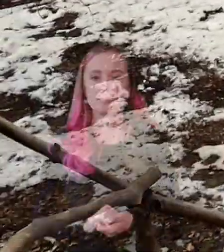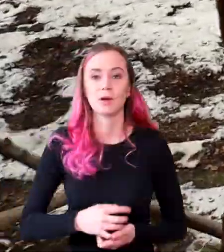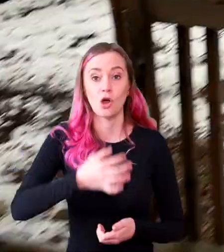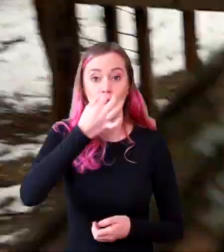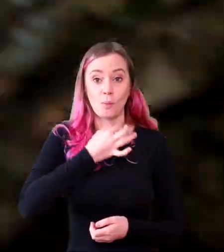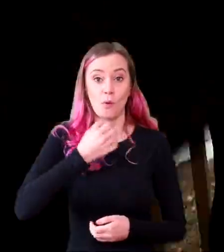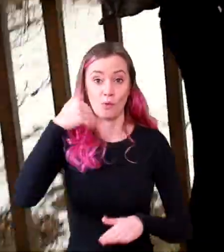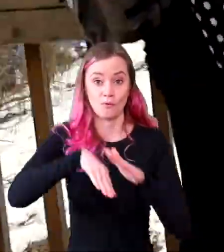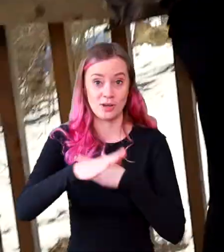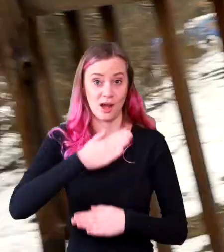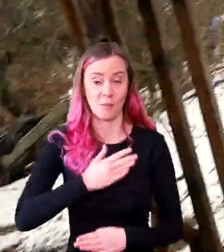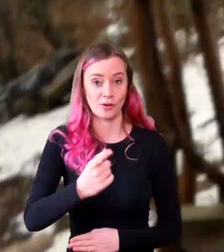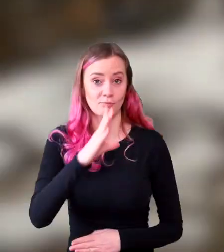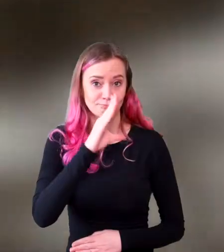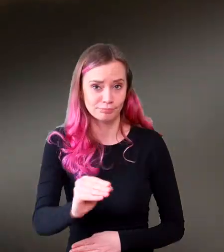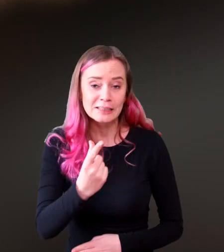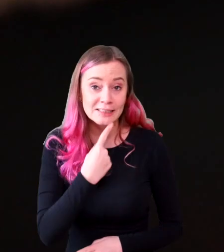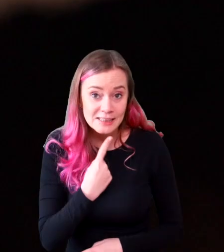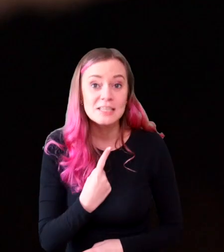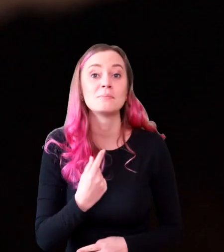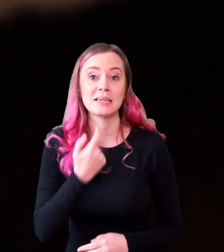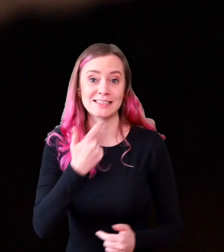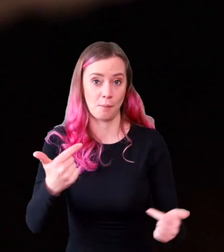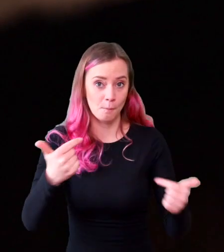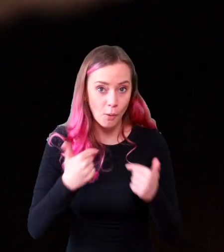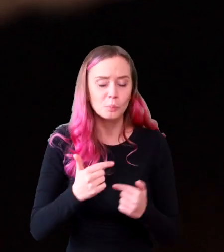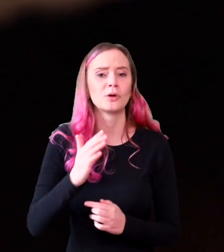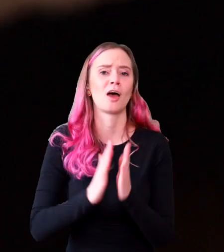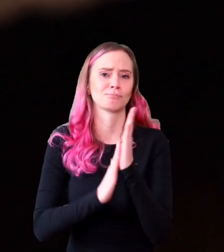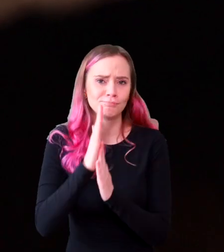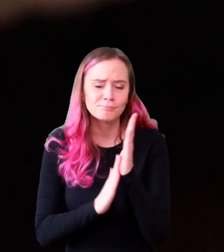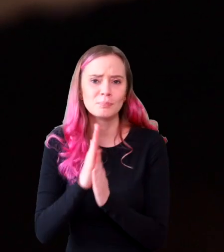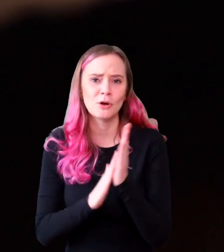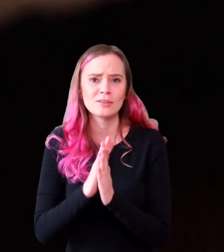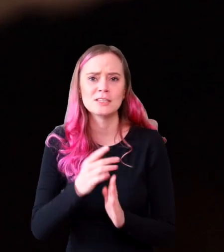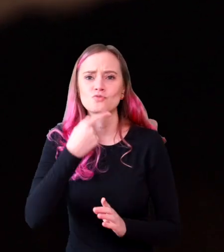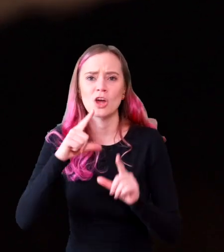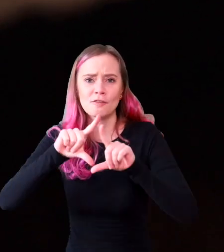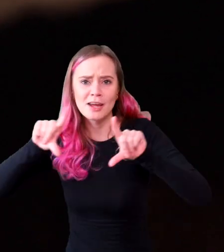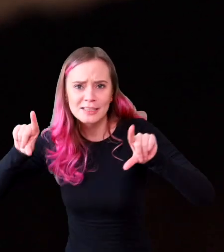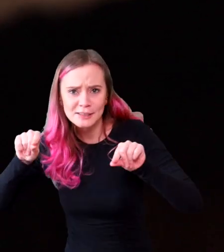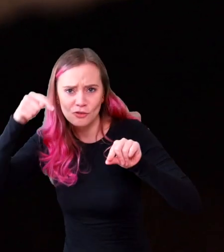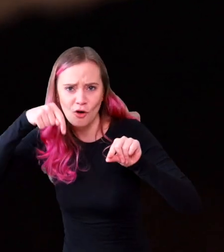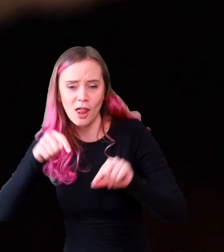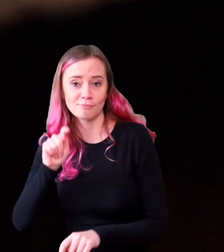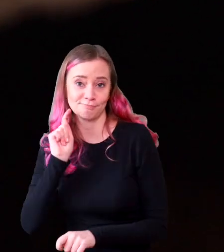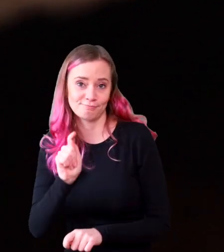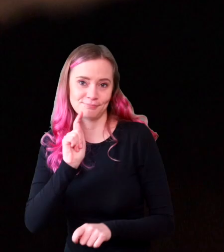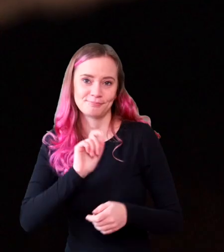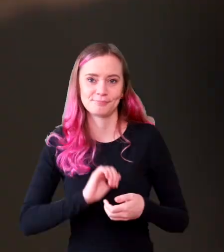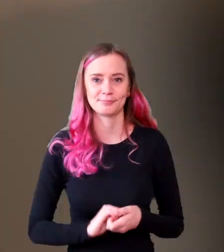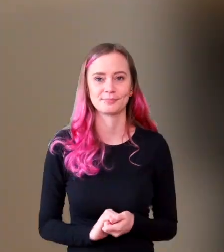Pokud se vám to co dělám + moje videa líbí a chcete mě podpořit, tak nezapomeňte kliknout dole na ODEBÍRAT!